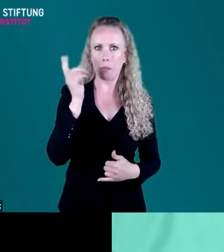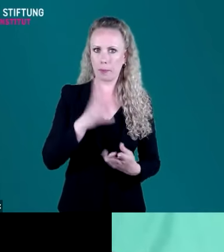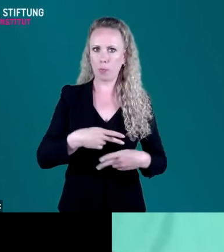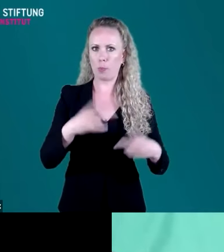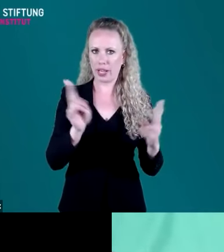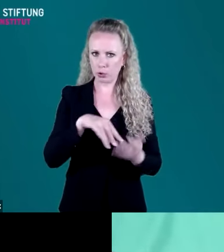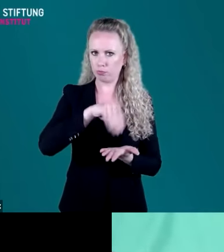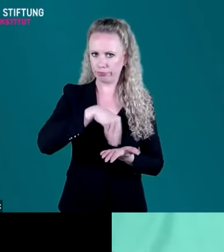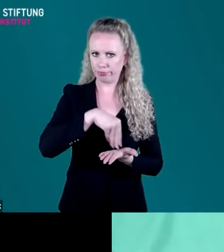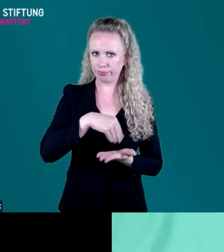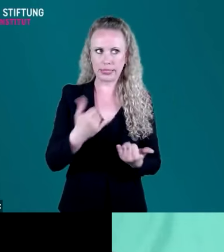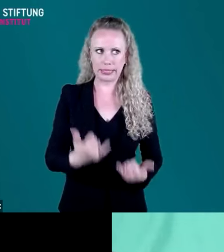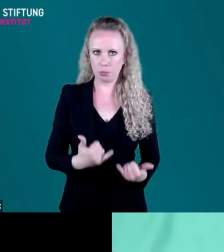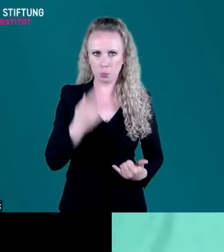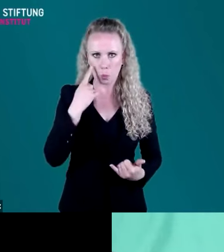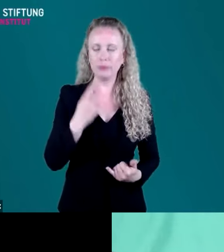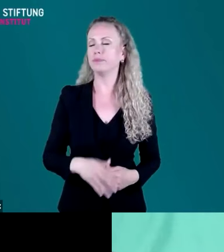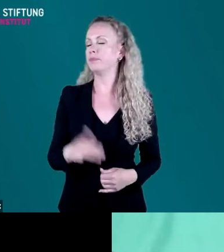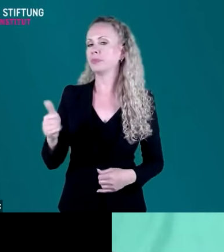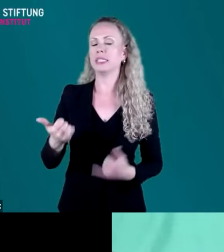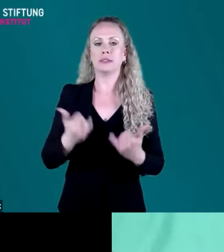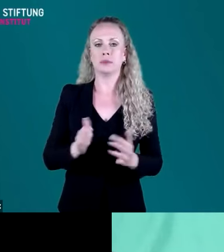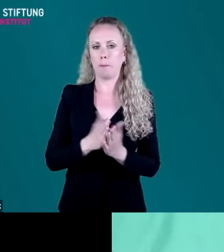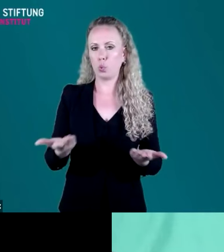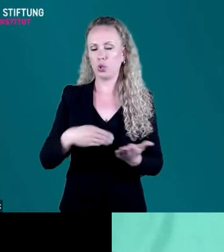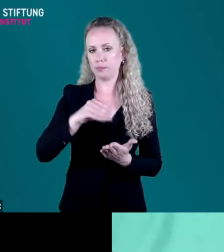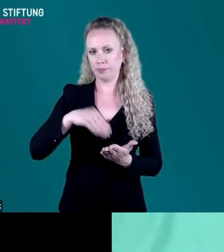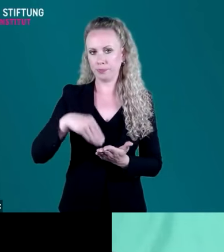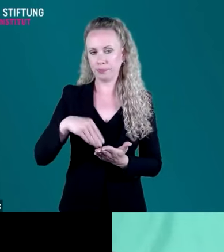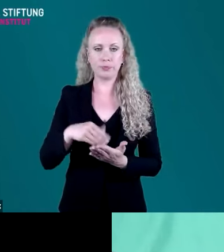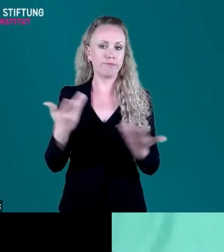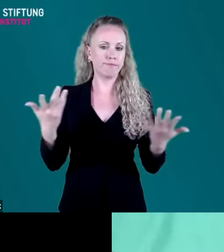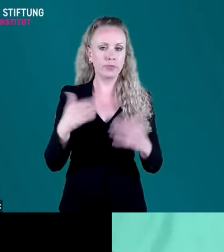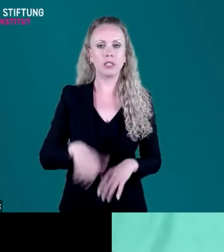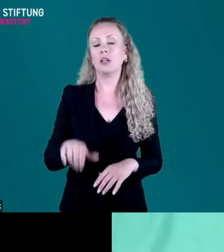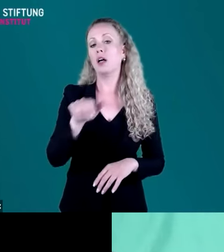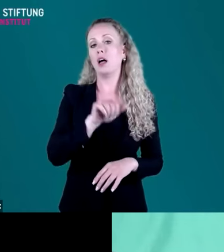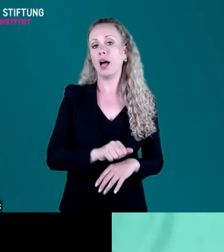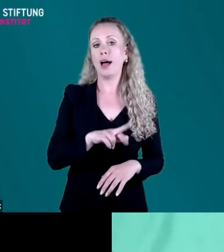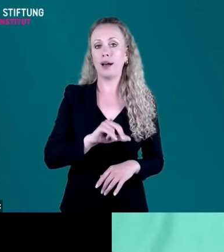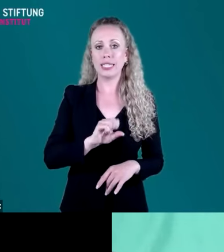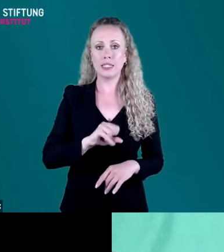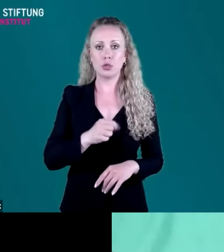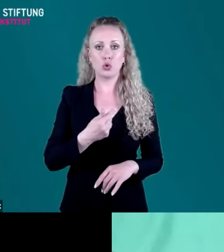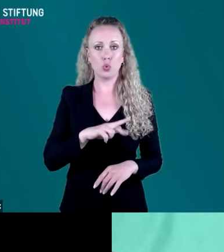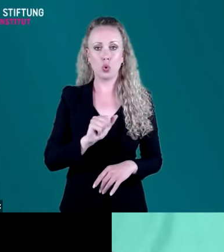Genau. Ich schreibe an einem Buch zu, das heißt, Aristokratie des Adels, Quatsch, „Aristokratie des Antifeminismus“.